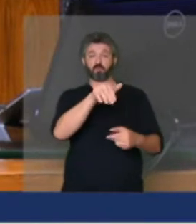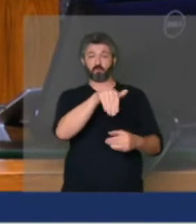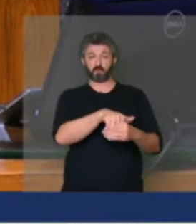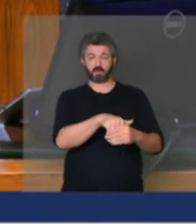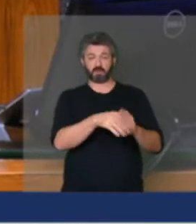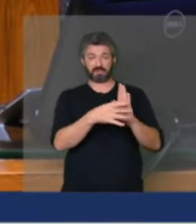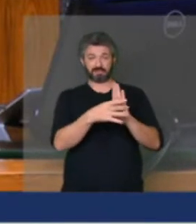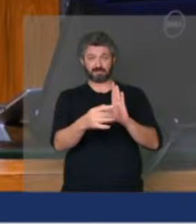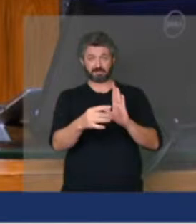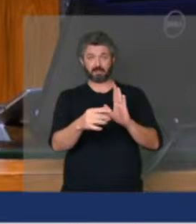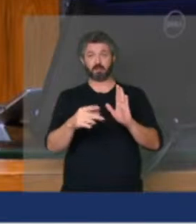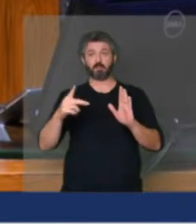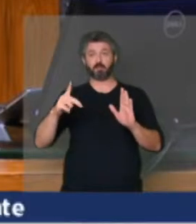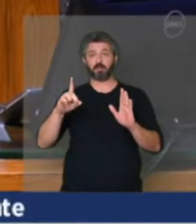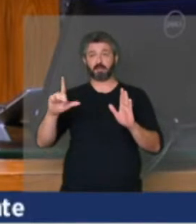QUE É O ITEM DA PAUTA E O PDL